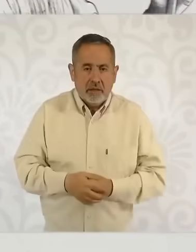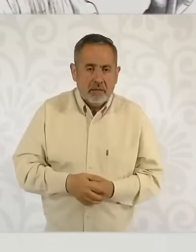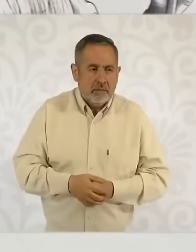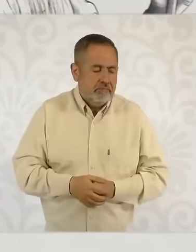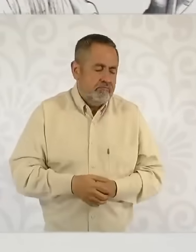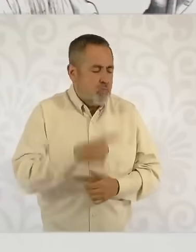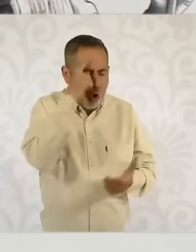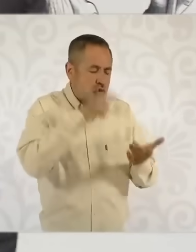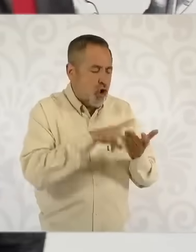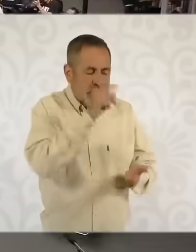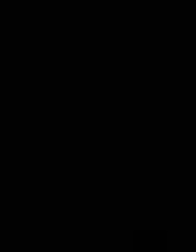Gracias a usted [Música]